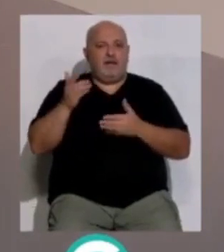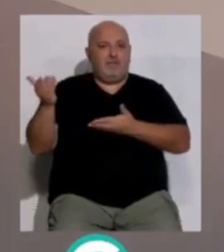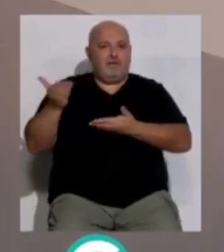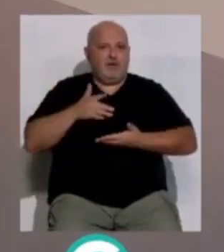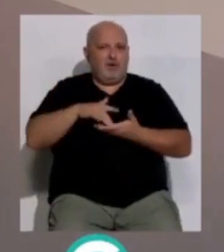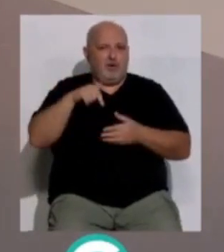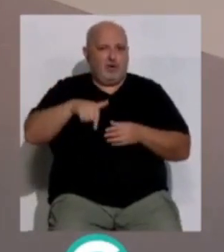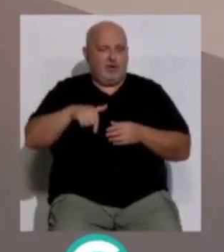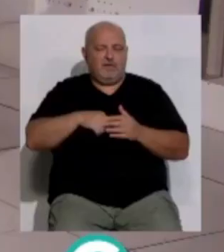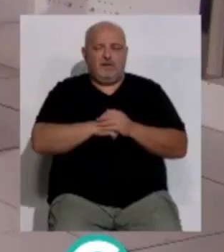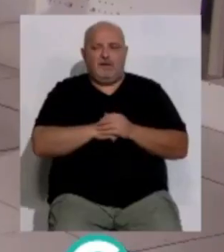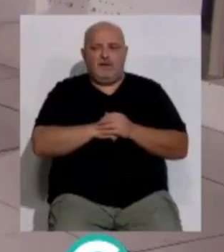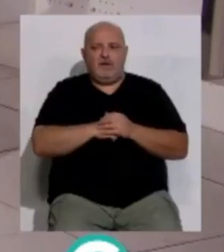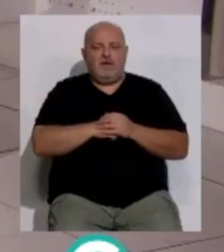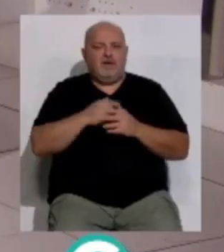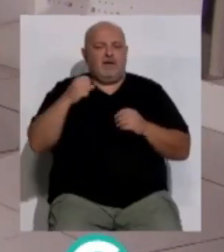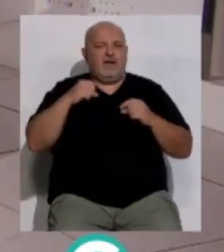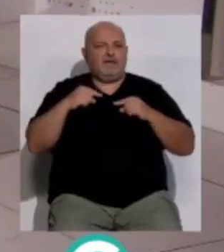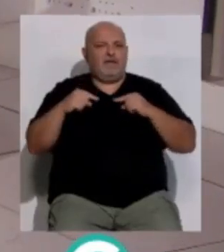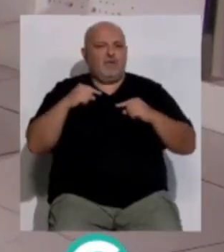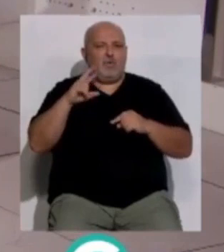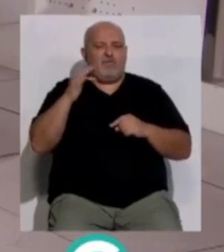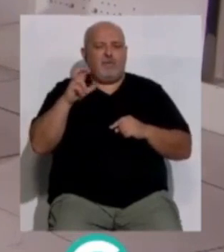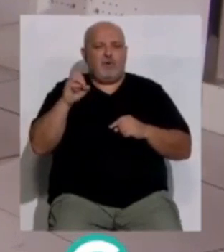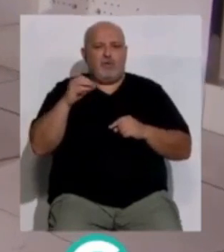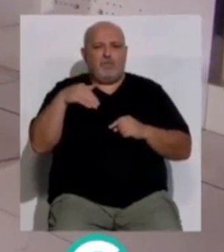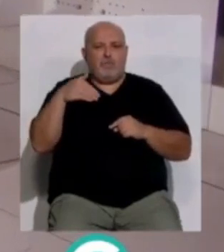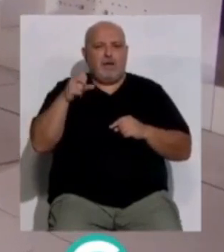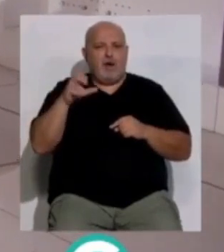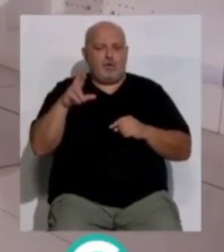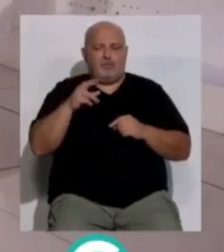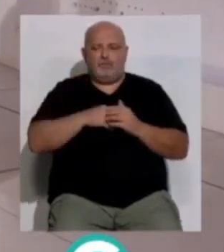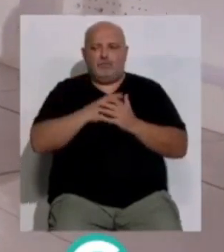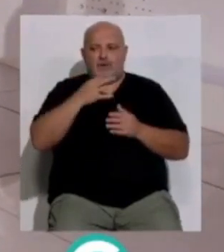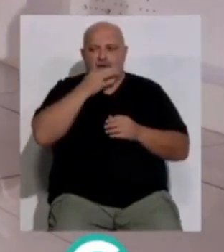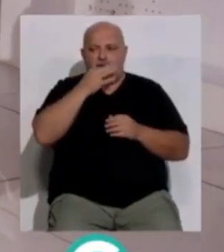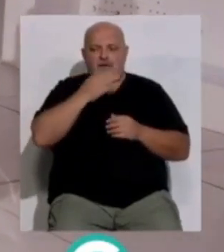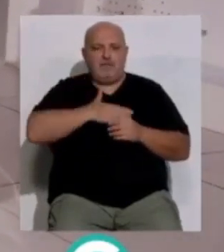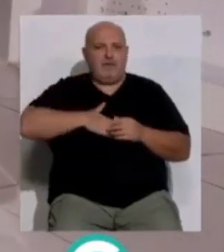tarde de hoy más orozen entrenador UEFA Pro muy buenas maor Buenas tardes Nacho un placer estar